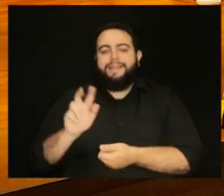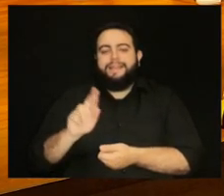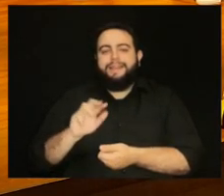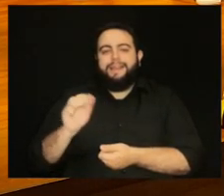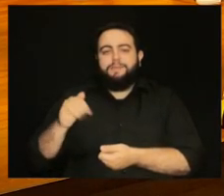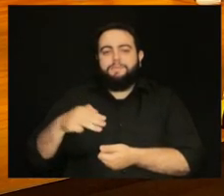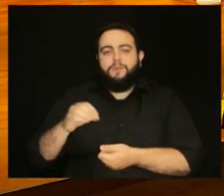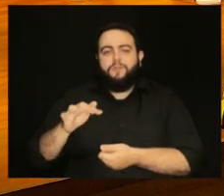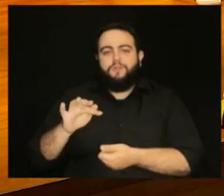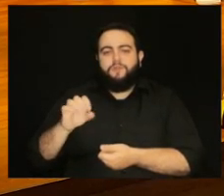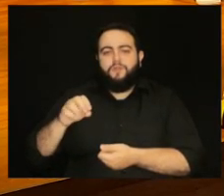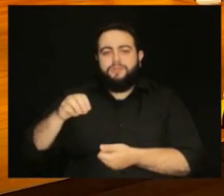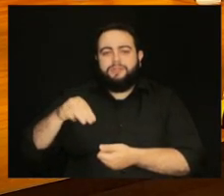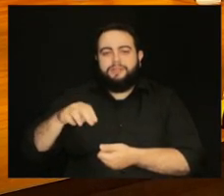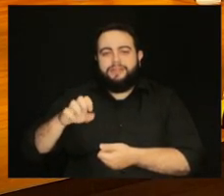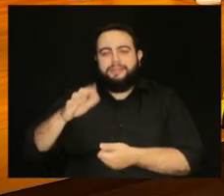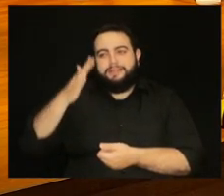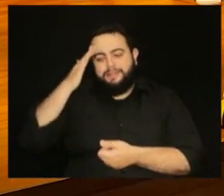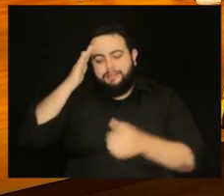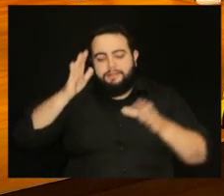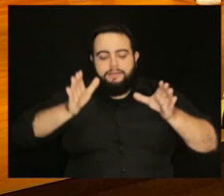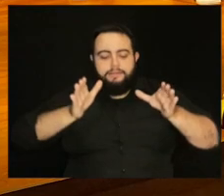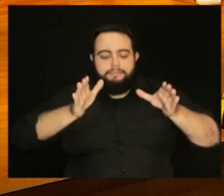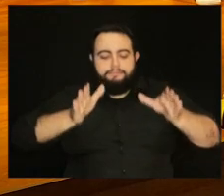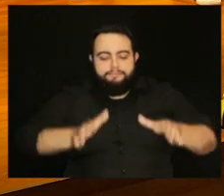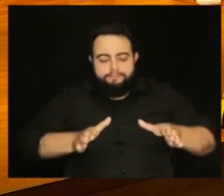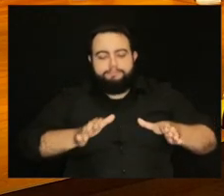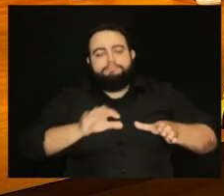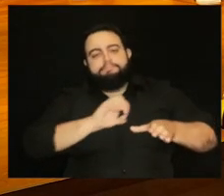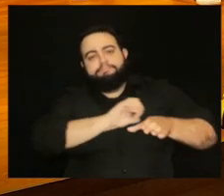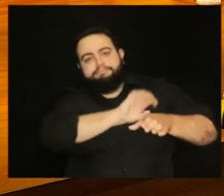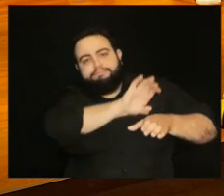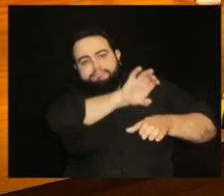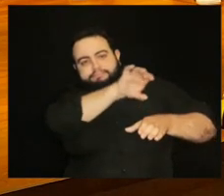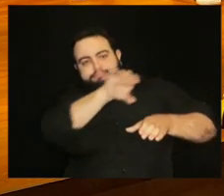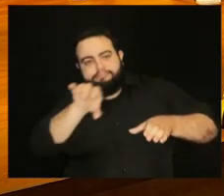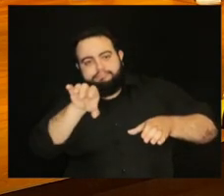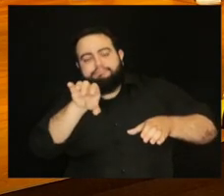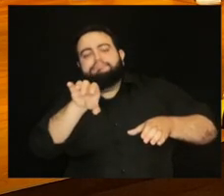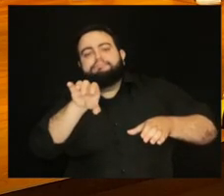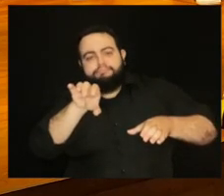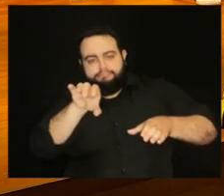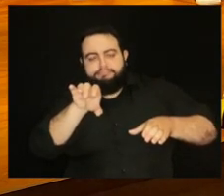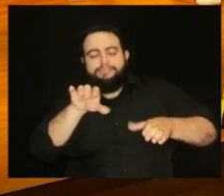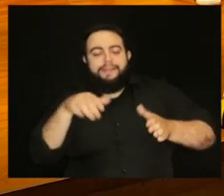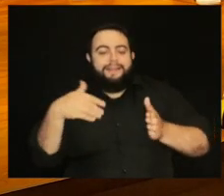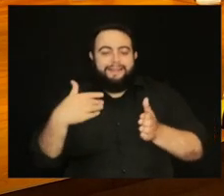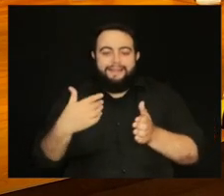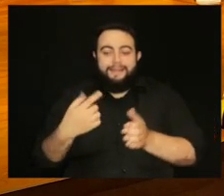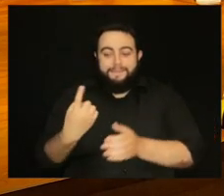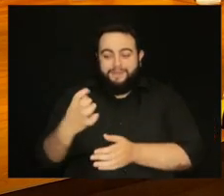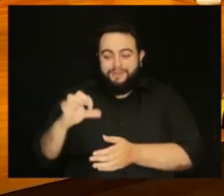queriam ouvir música que era essa novidade, desde 1904 tinha música gravada né tinha discos e os